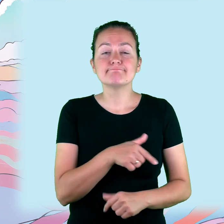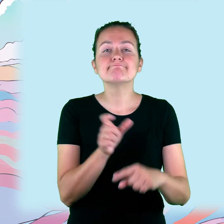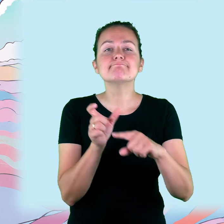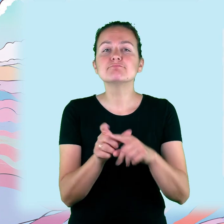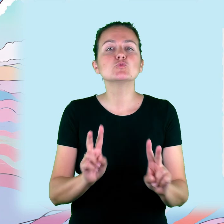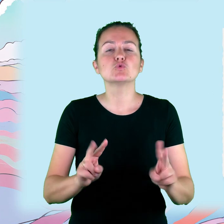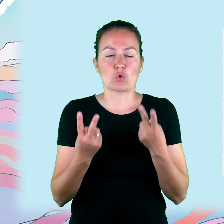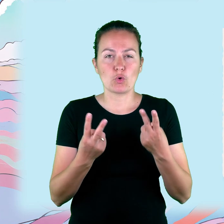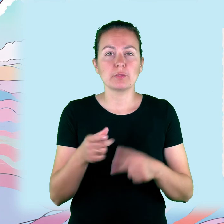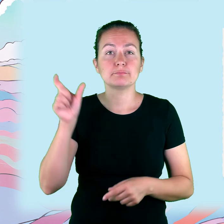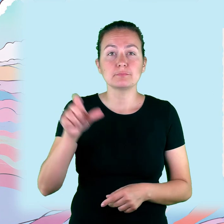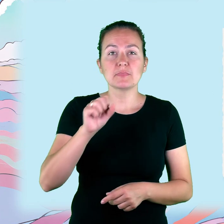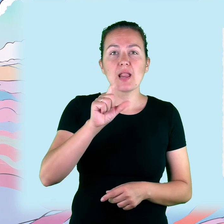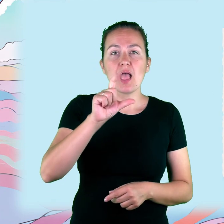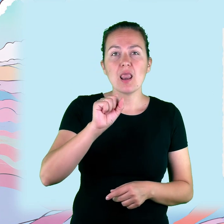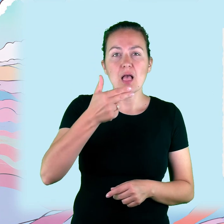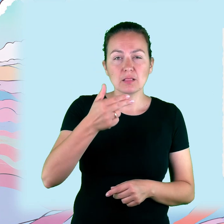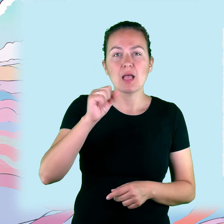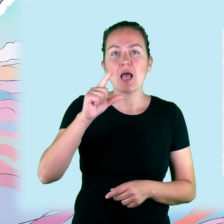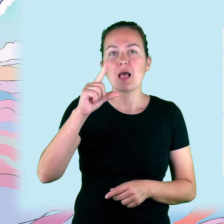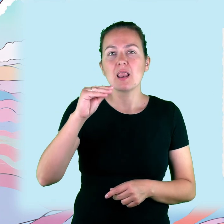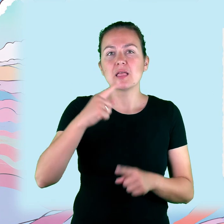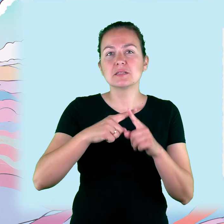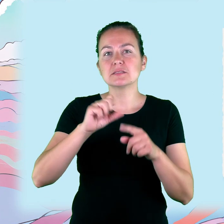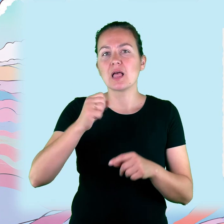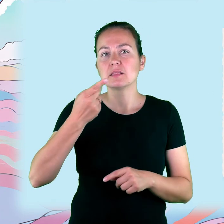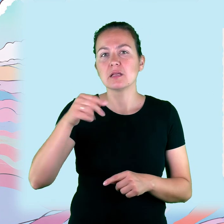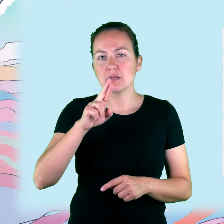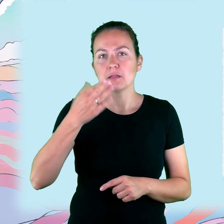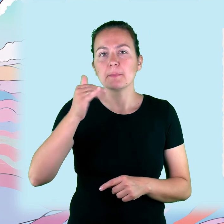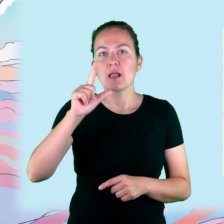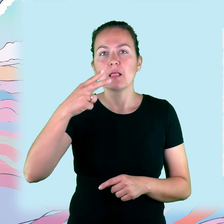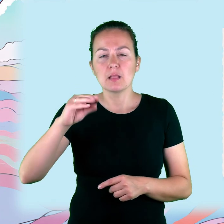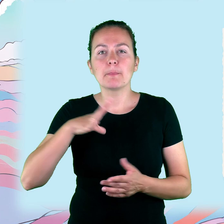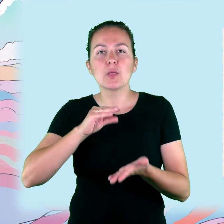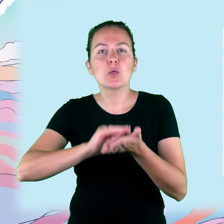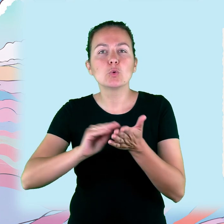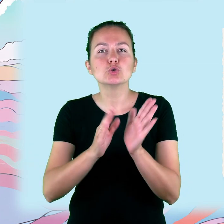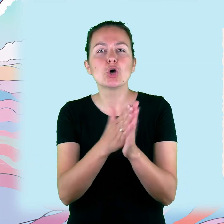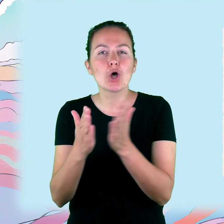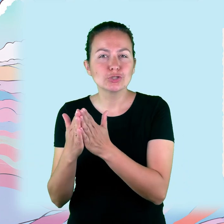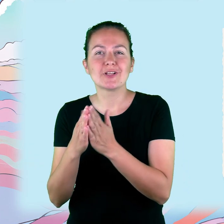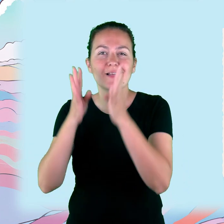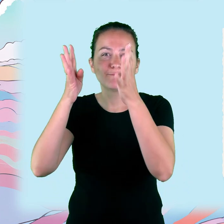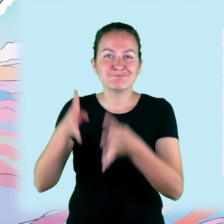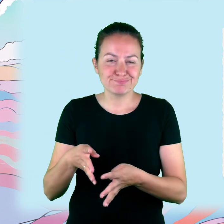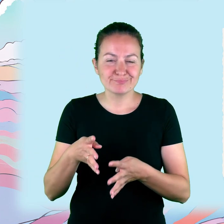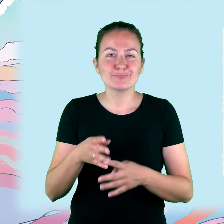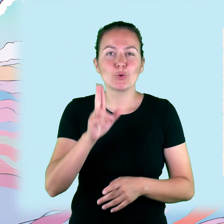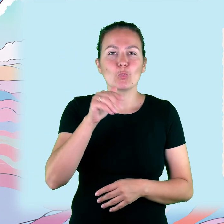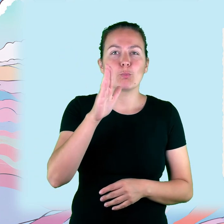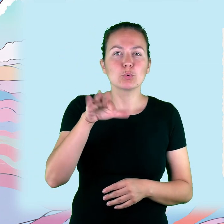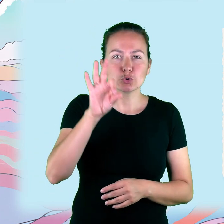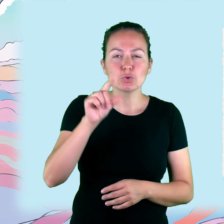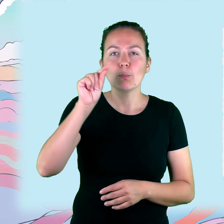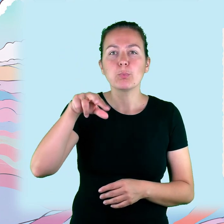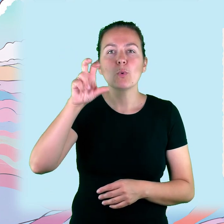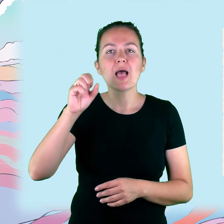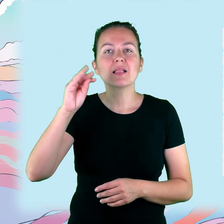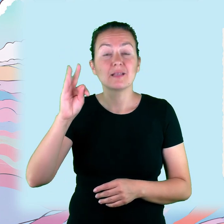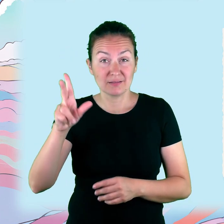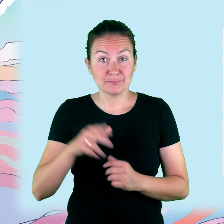Pochodzenie: Alan Alexander Milne napisał książki o Kubusiu Puchatku.